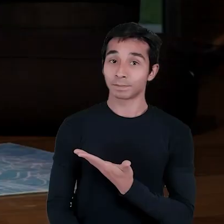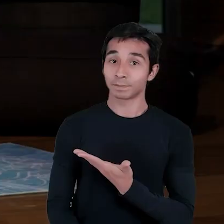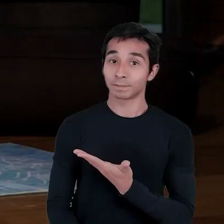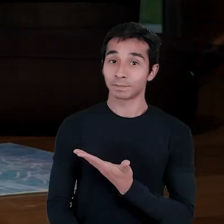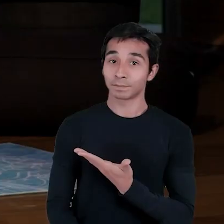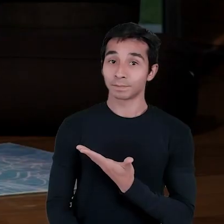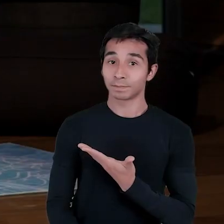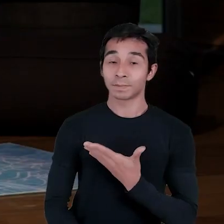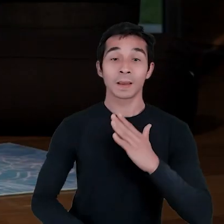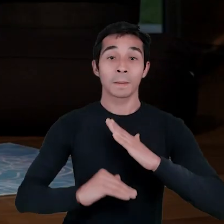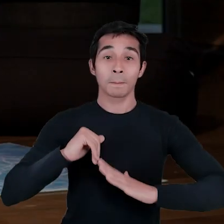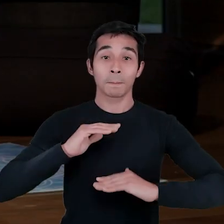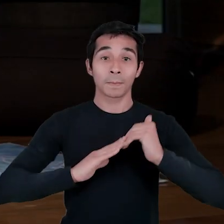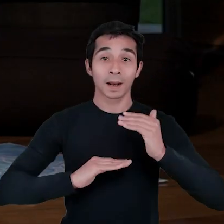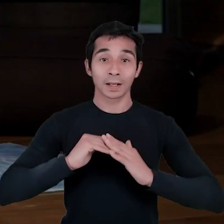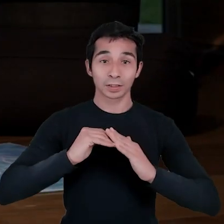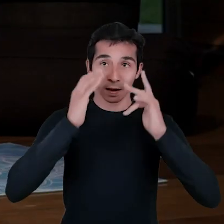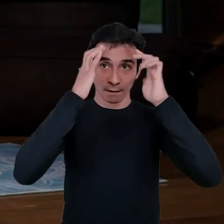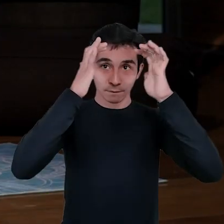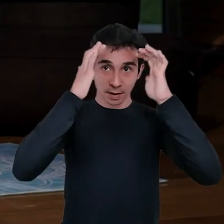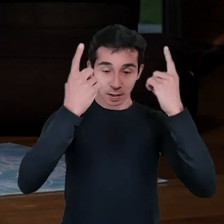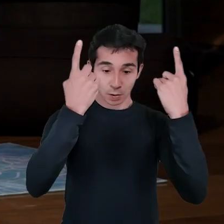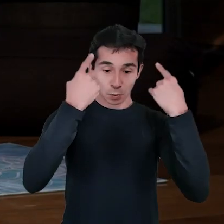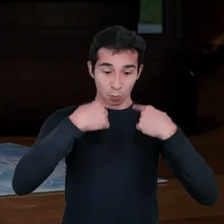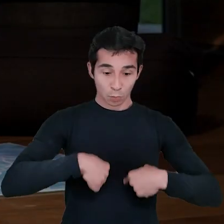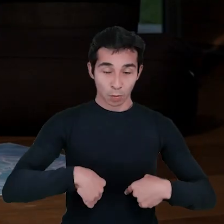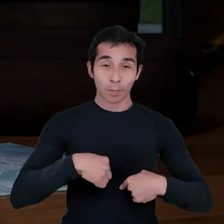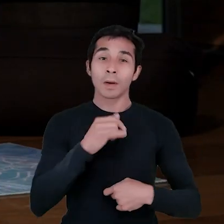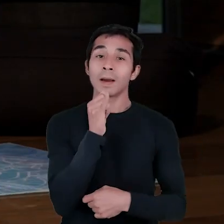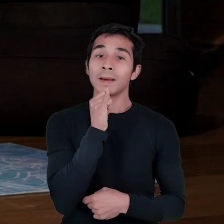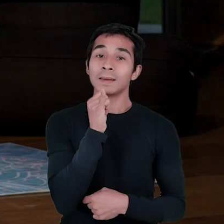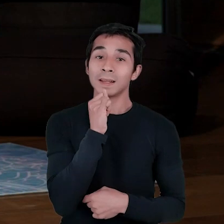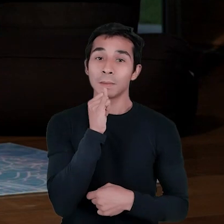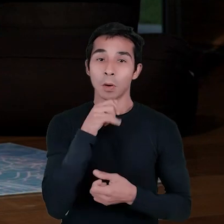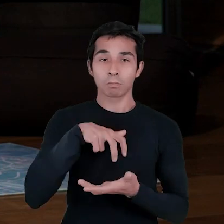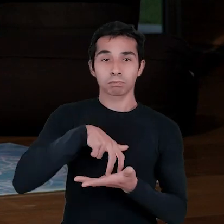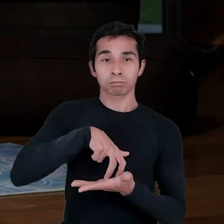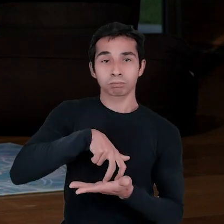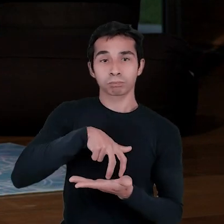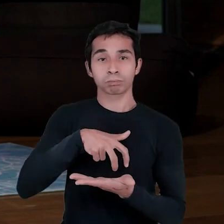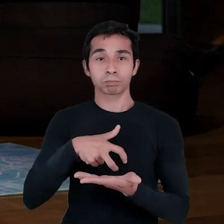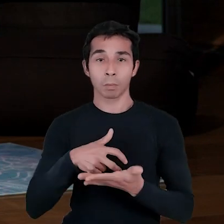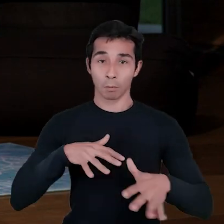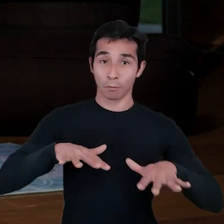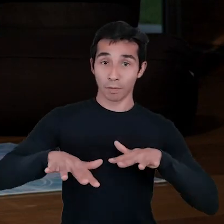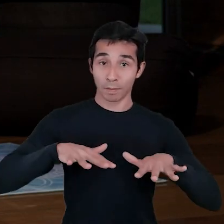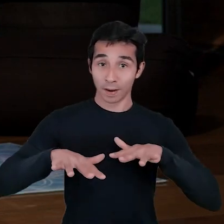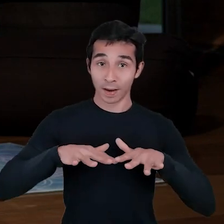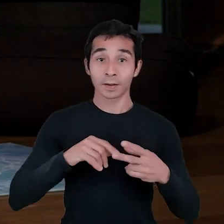O Hatha Yoga reúne práticas psico-físicas, como os ásanas, que são as posturas,